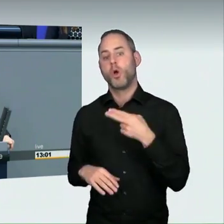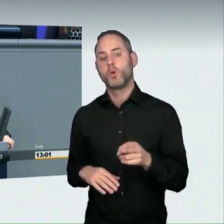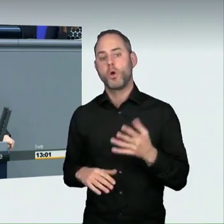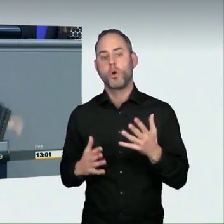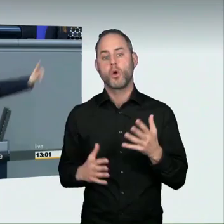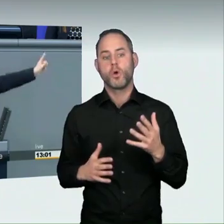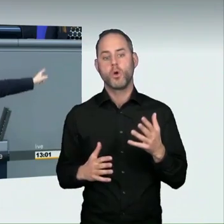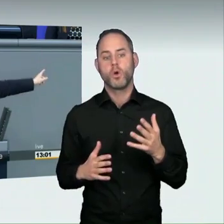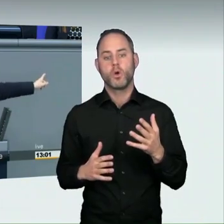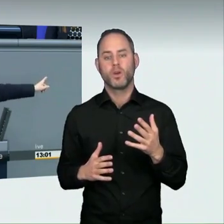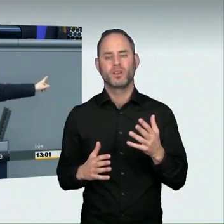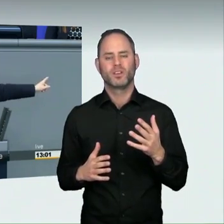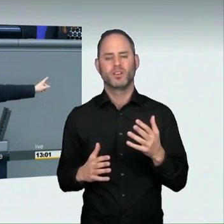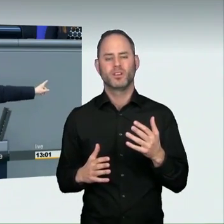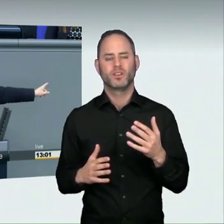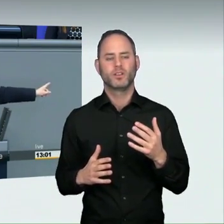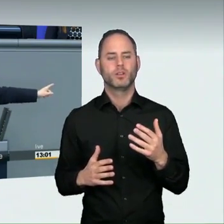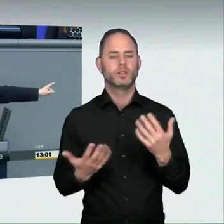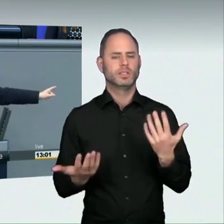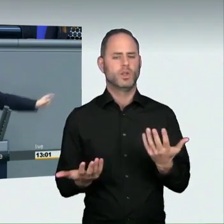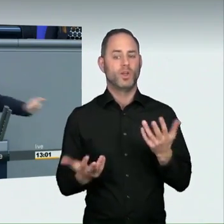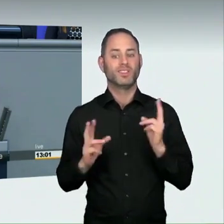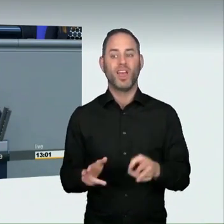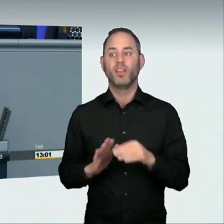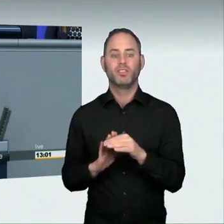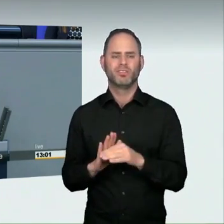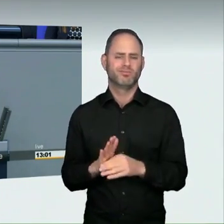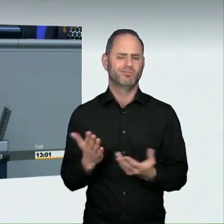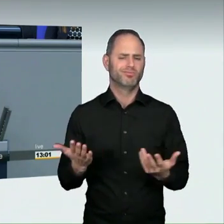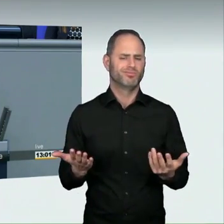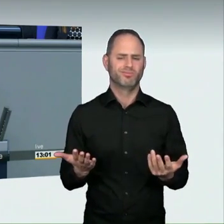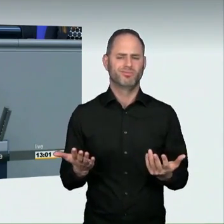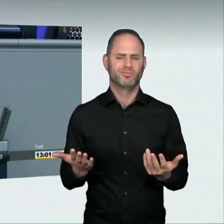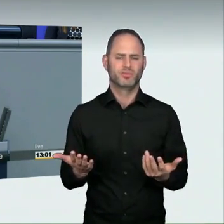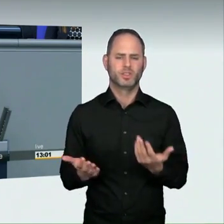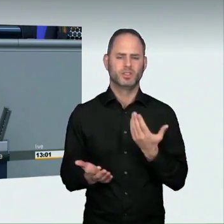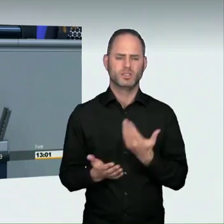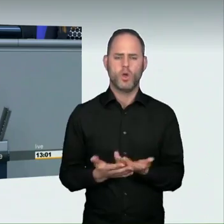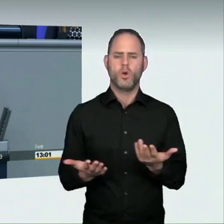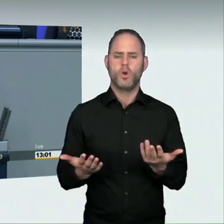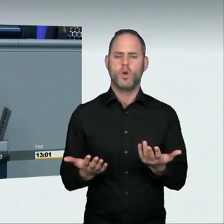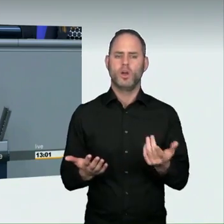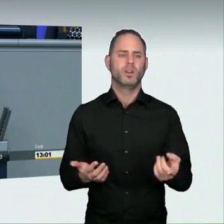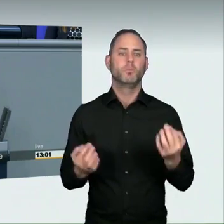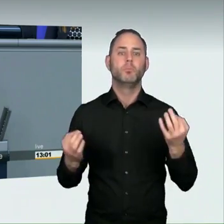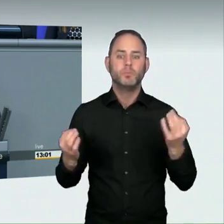zu viel gezahlte Miete zurückzubekommen, nicht ein oder zwei Jahre zurück. Können Sie mir im Hinblick auf Artikel 14 Grundgesetz erklären,